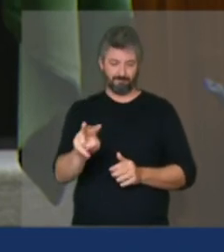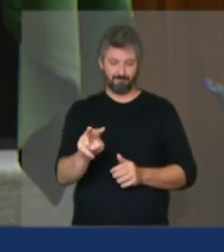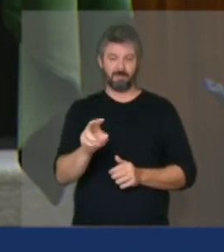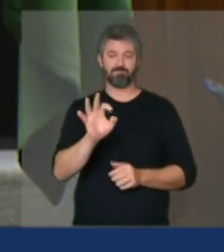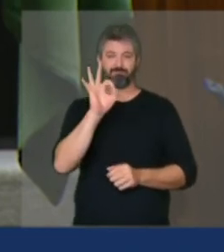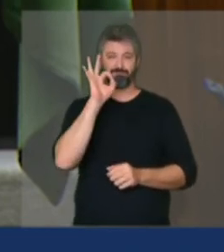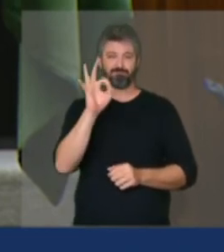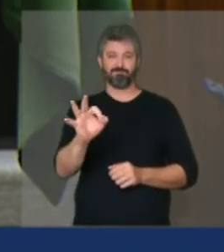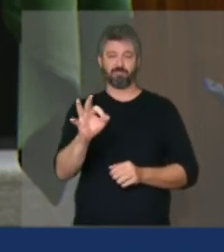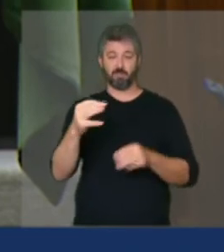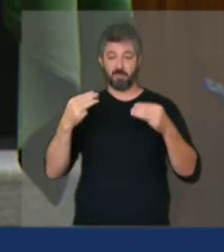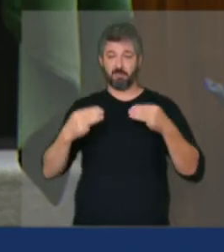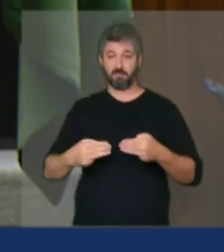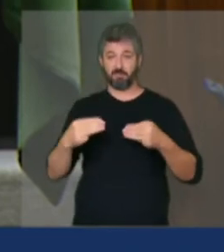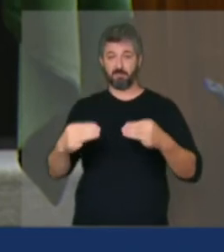VAI SE VER QUE NO MINISTÉRIO DA SAÚDE EXISTIA, SE É QUE